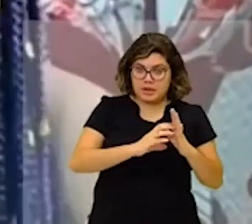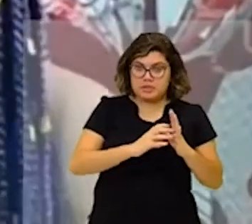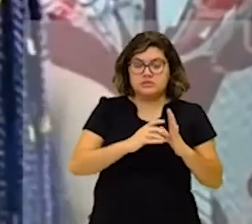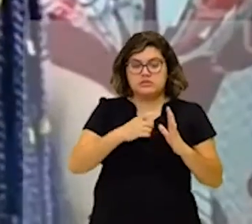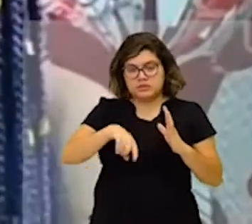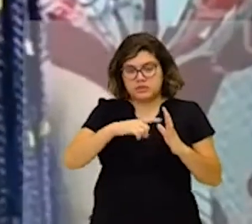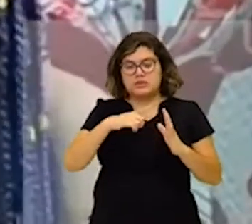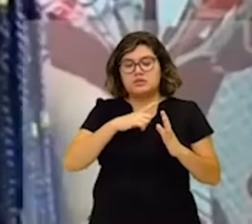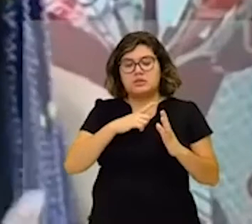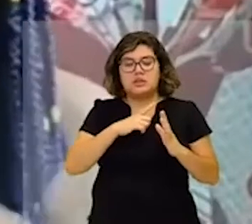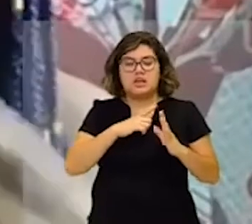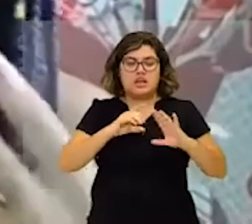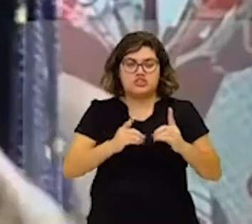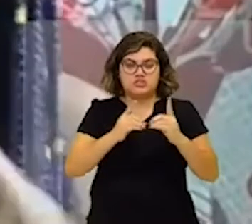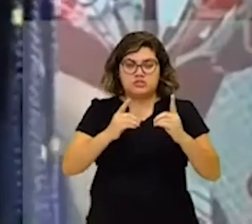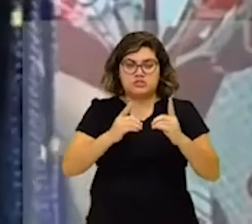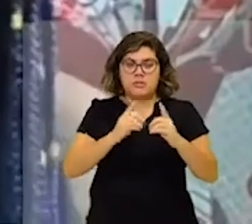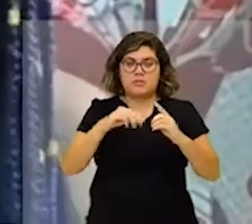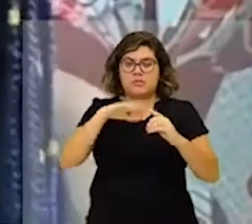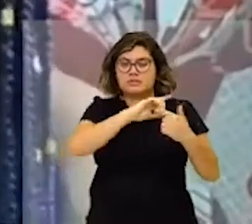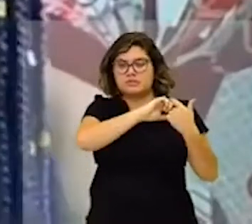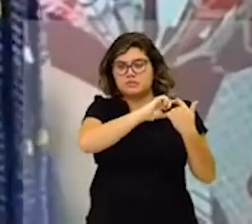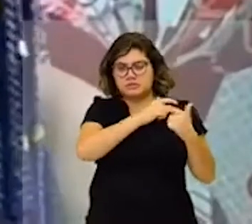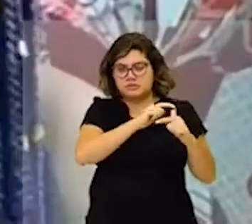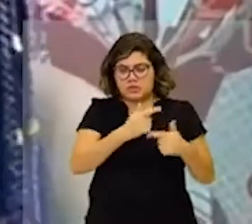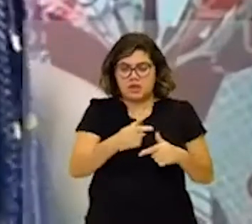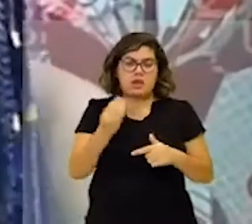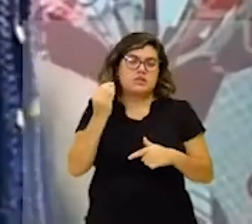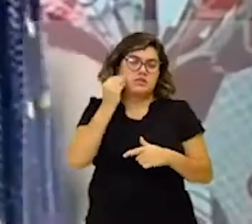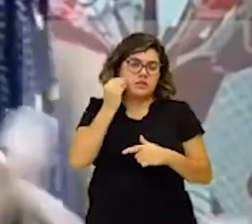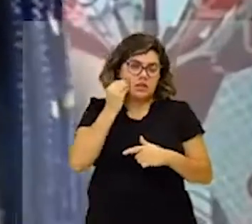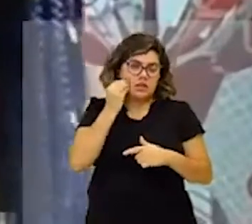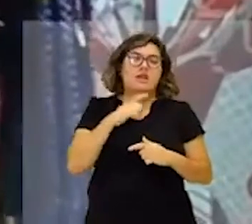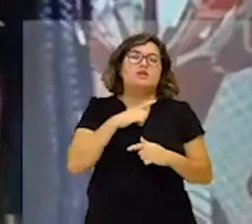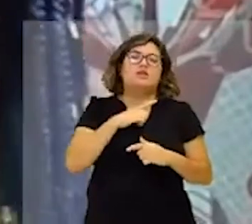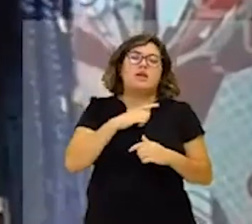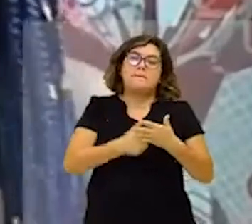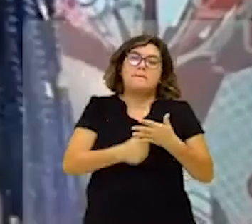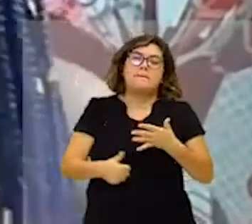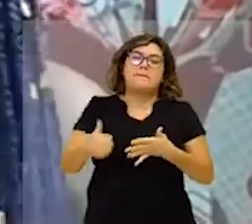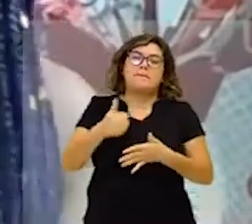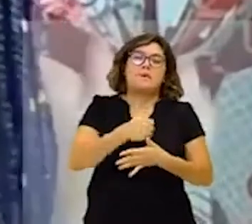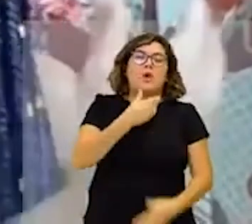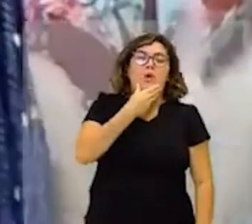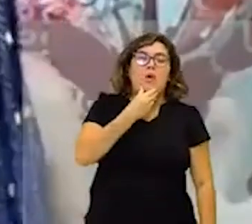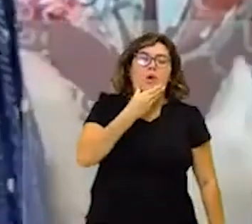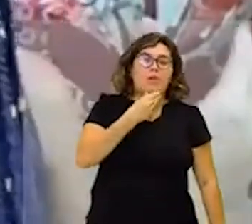mais tradicionais tem a tendência a privilegiar homens brancos levando em consideração que ele